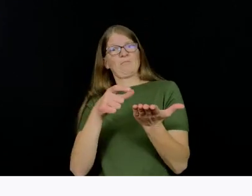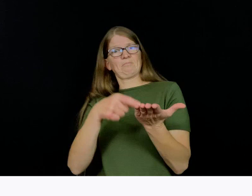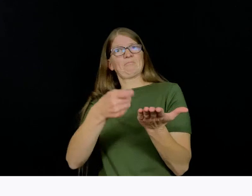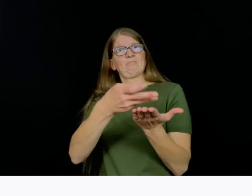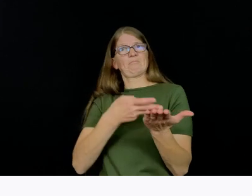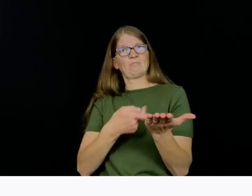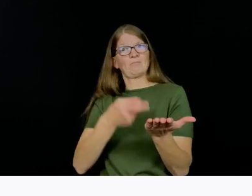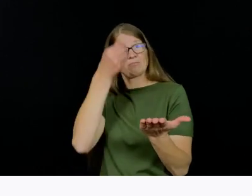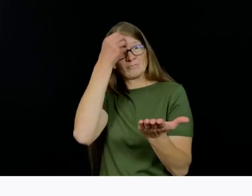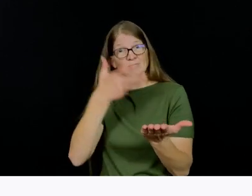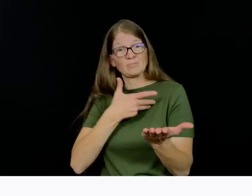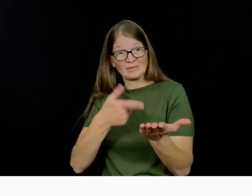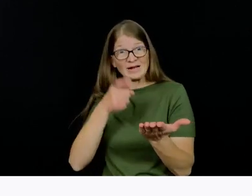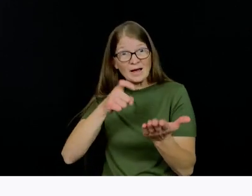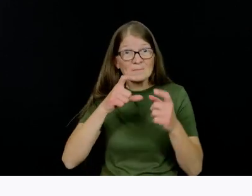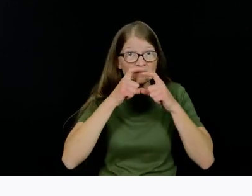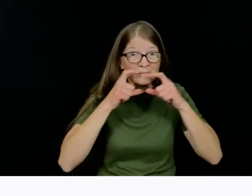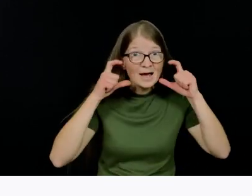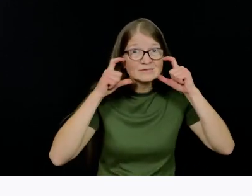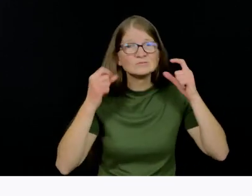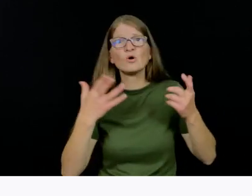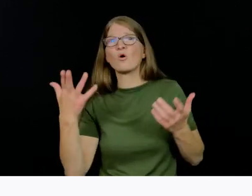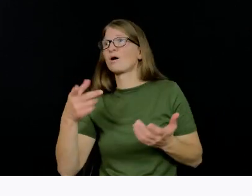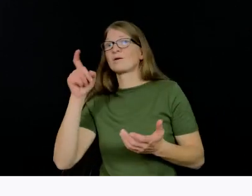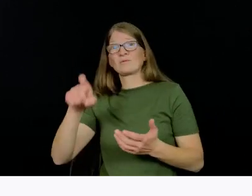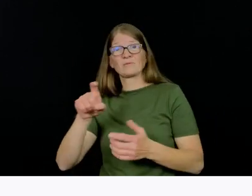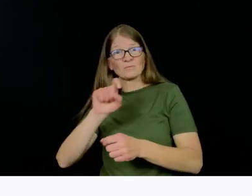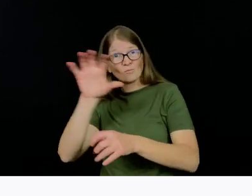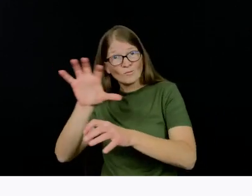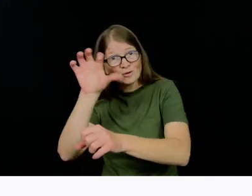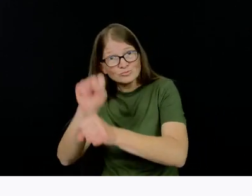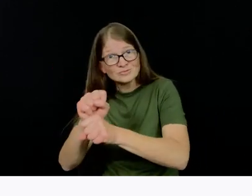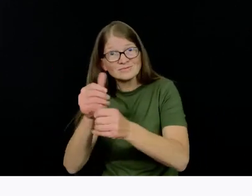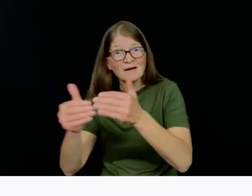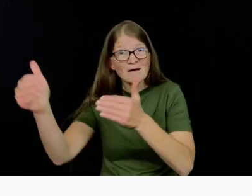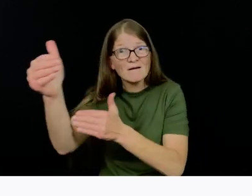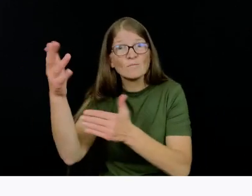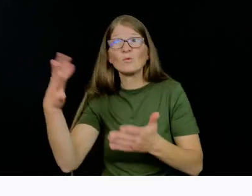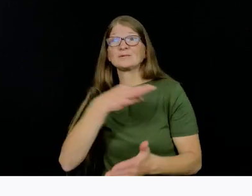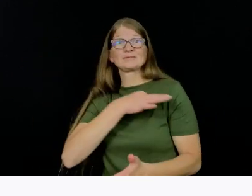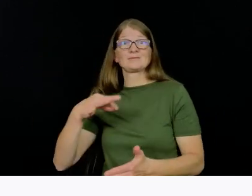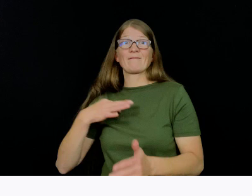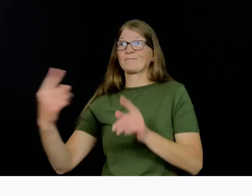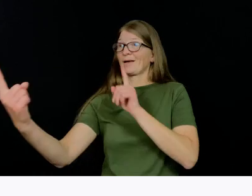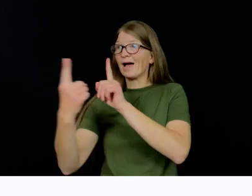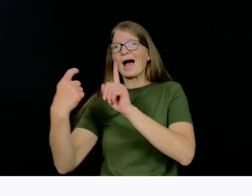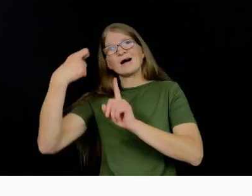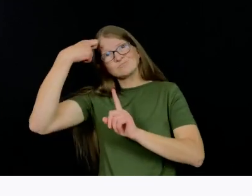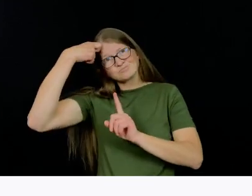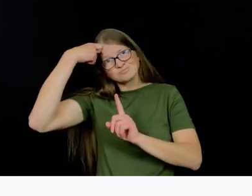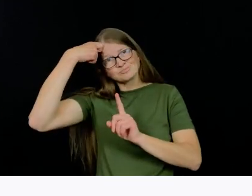ما إذا كنتم بحاجة إلى إجراء حجز مسبق أو إذا ما كان الموظفون يتخذون إجراءات سلامة إضافية مثل قياس درجة الحرارة